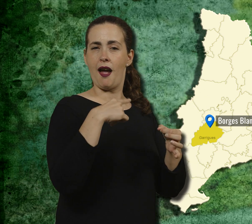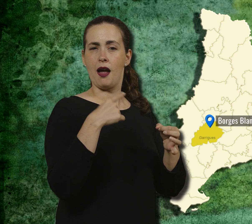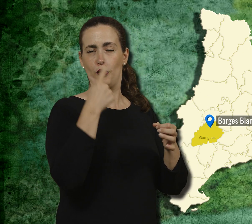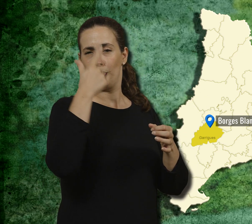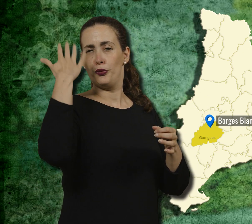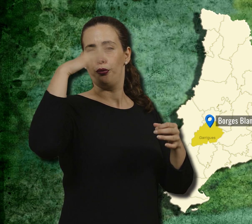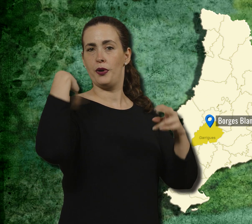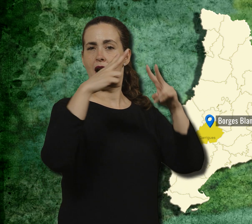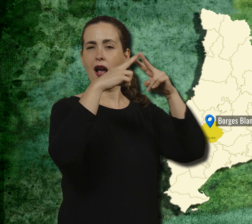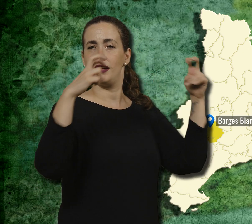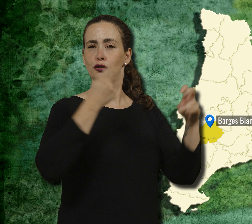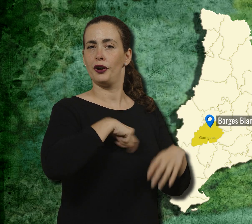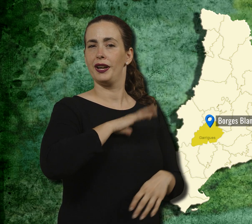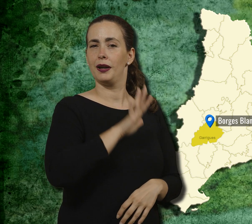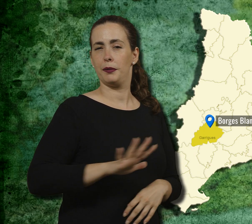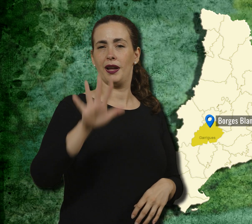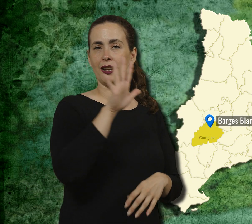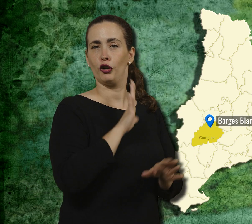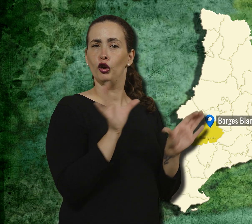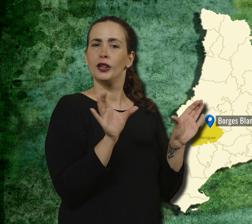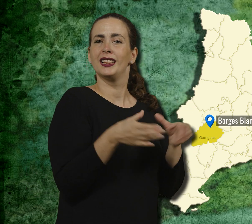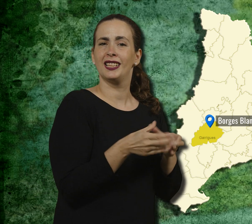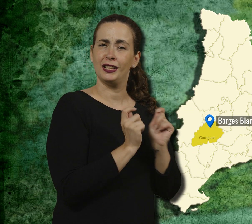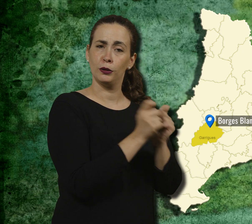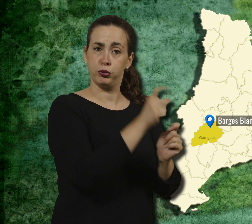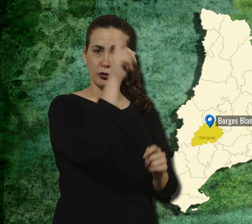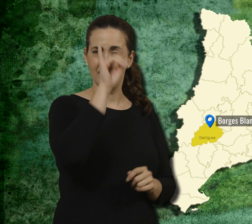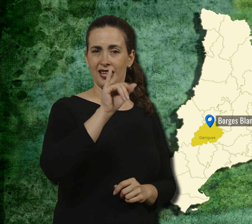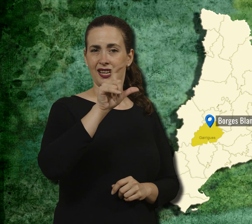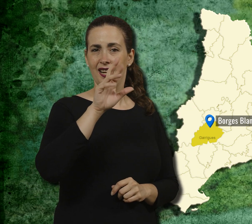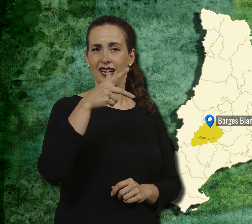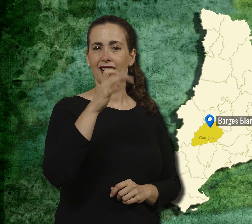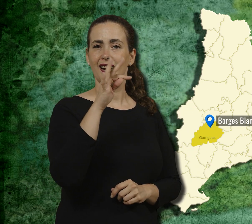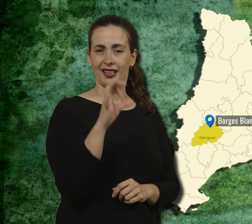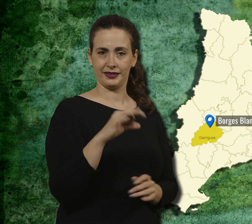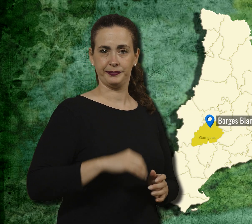amb un antic castell ibèric de la tribu dels ilergets.